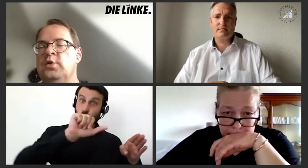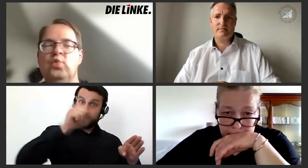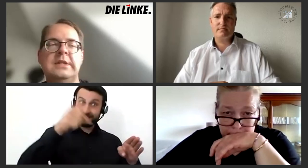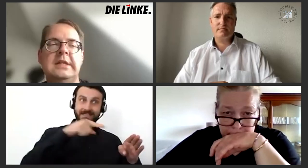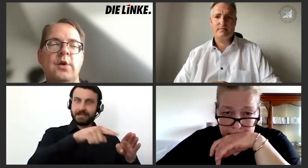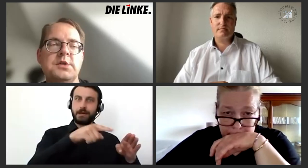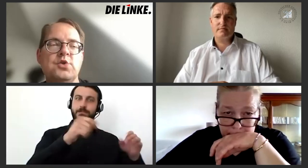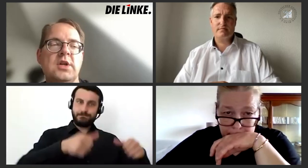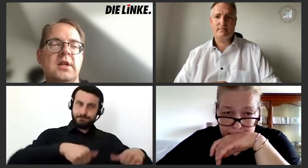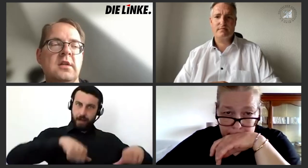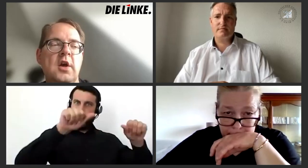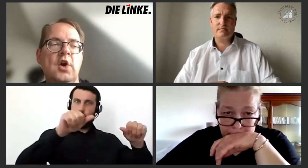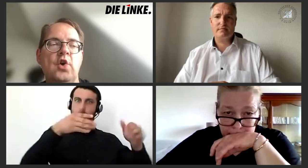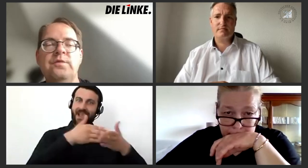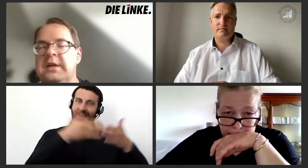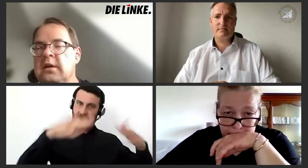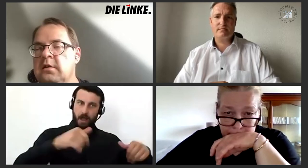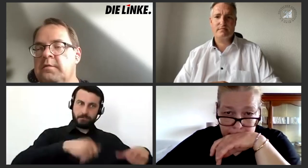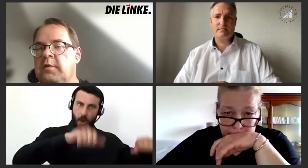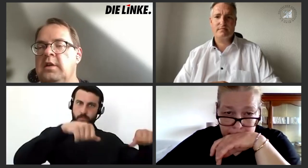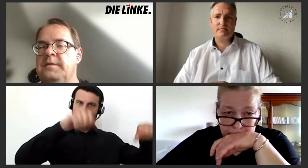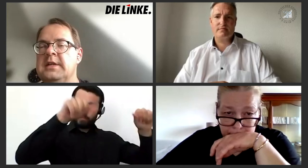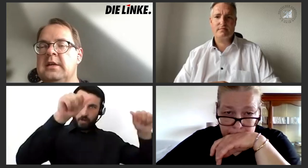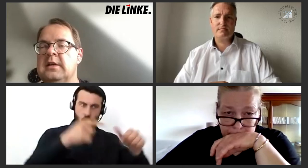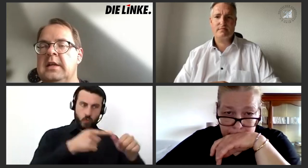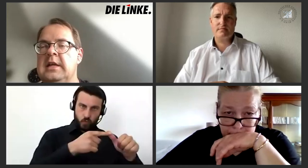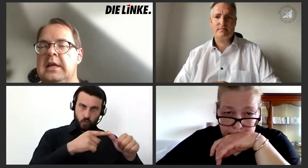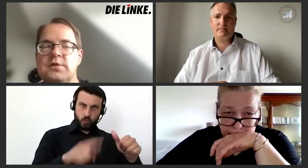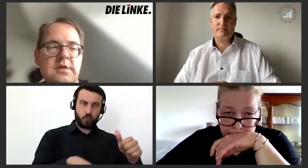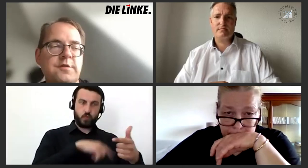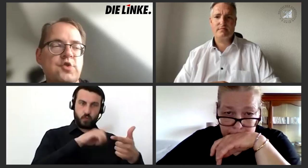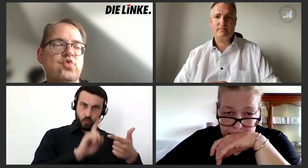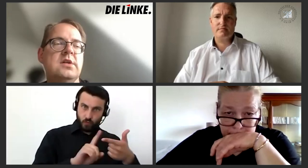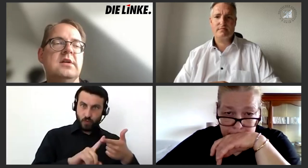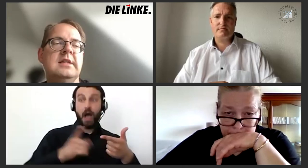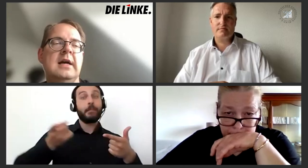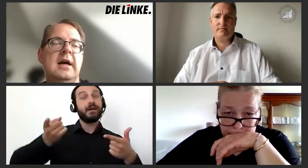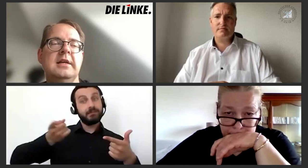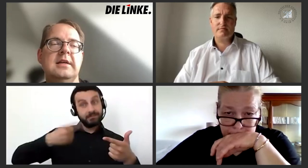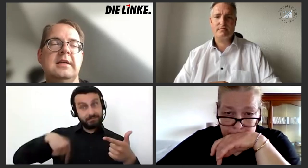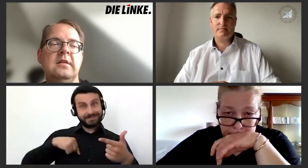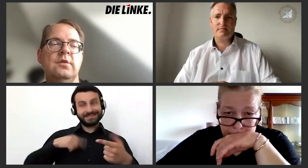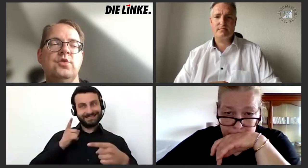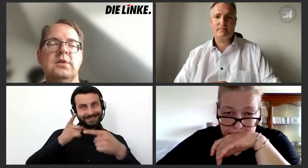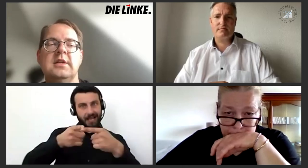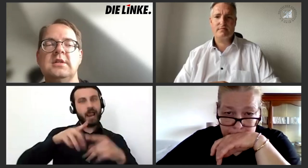barrierefrei umzubauen und auszustatten. Wir wollen, wie gesagt, eine inklusive Schule, in der